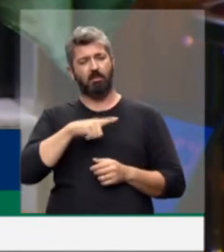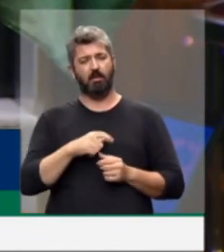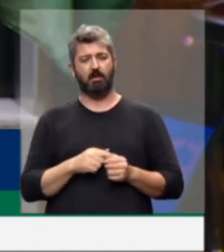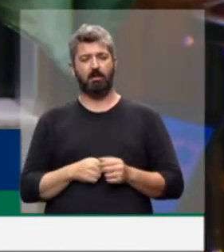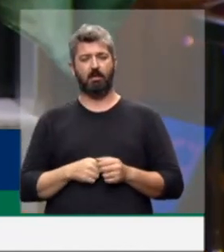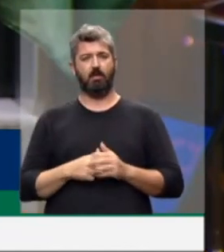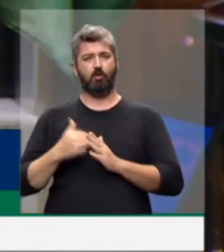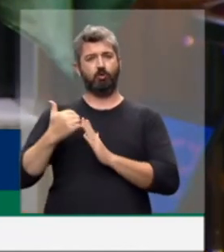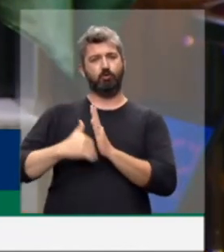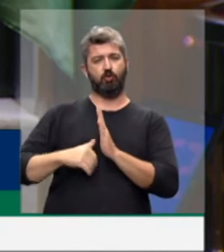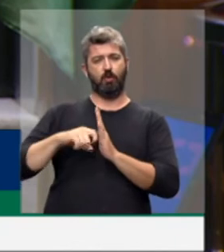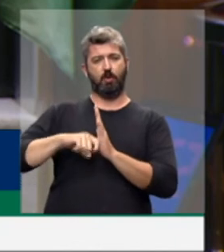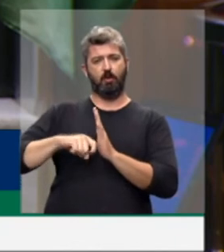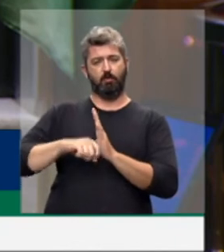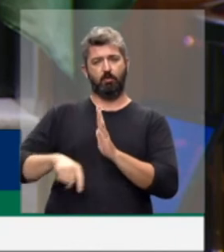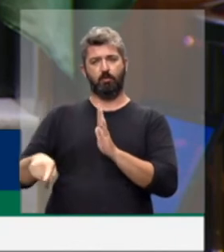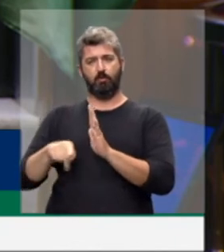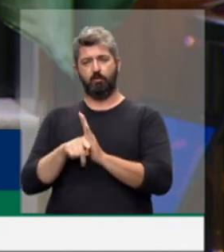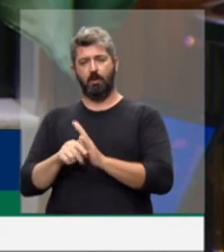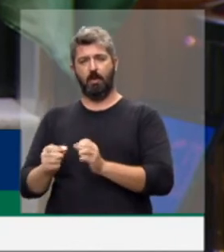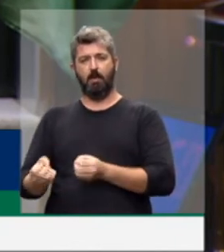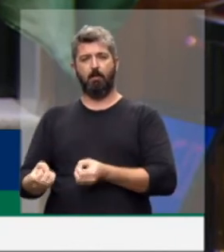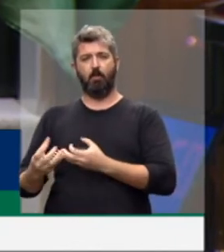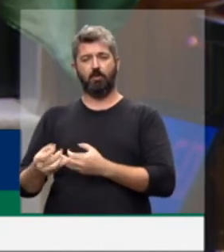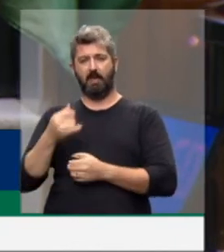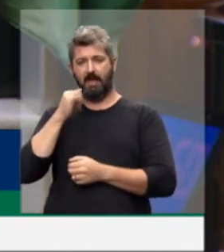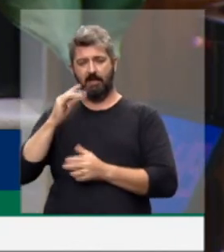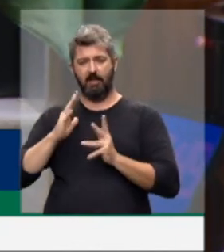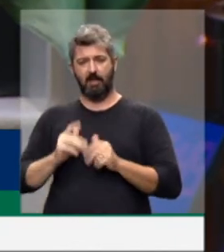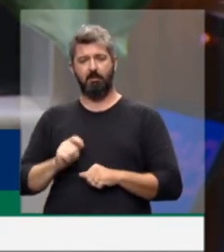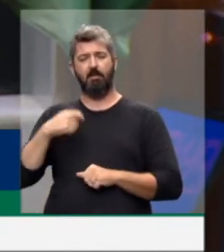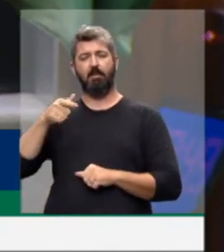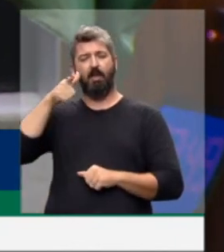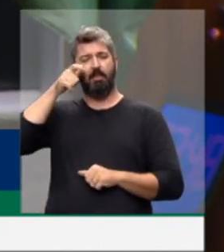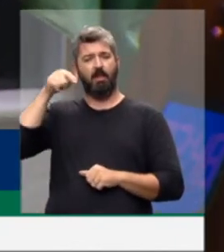ELIAS DEFENDE QUE ACHO IMPORTANTE COMEÇAR, A QUEM